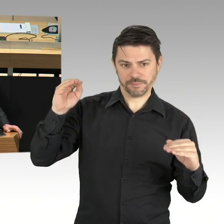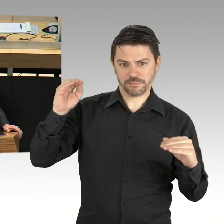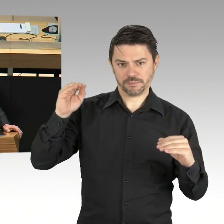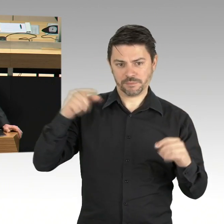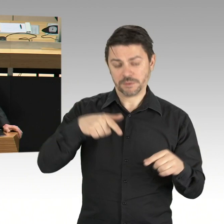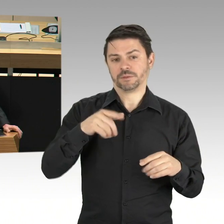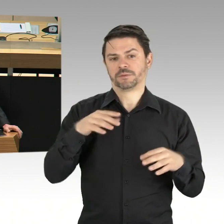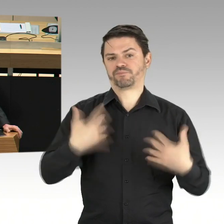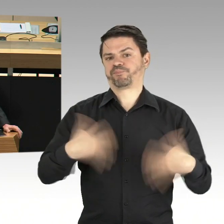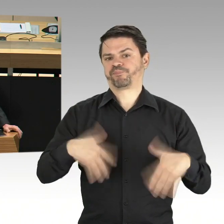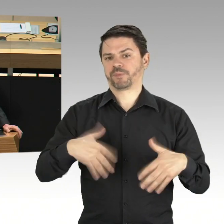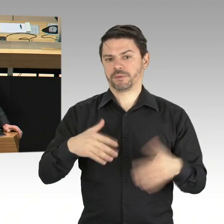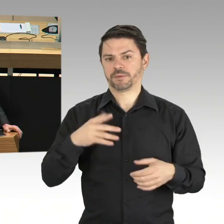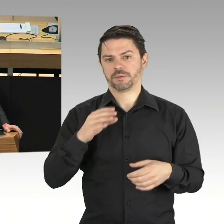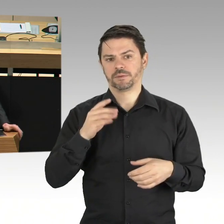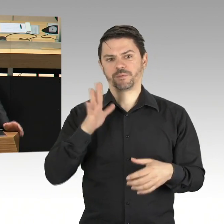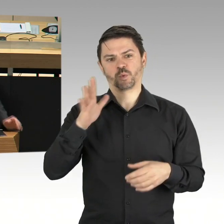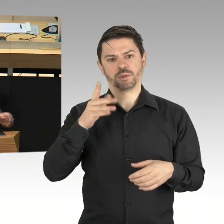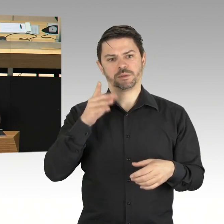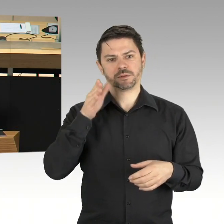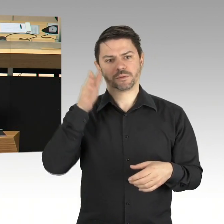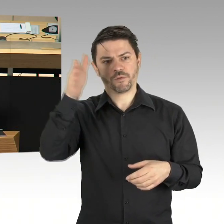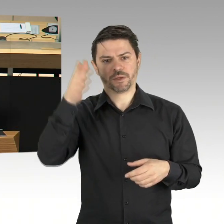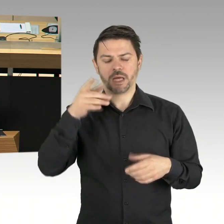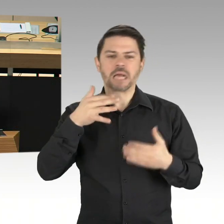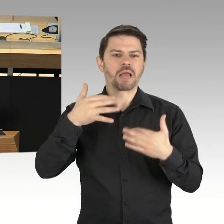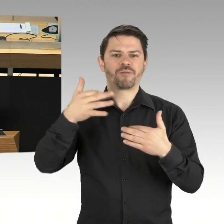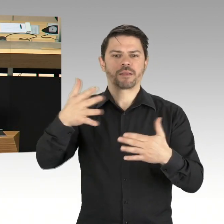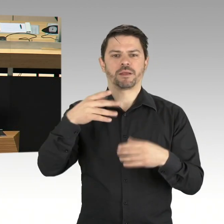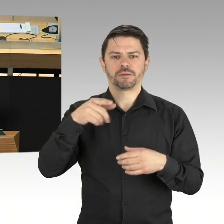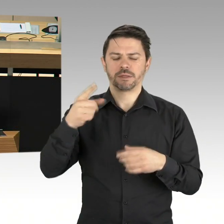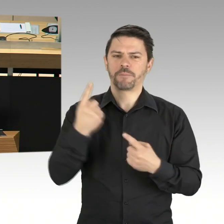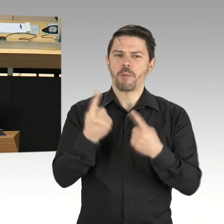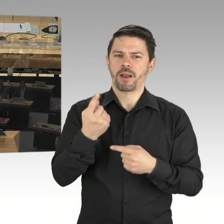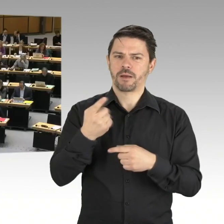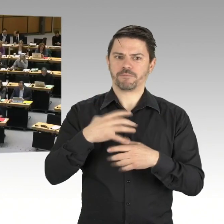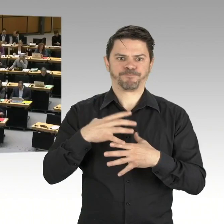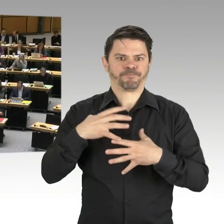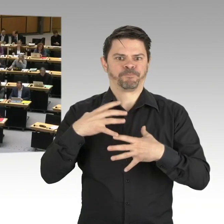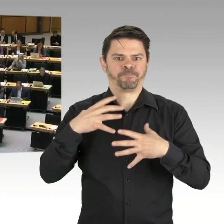dass diese Entwicklung auf den Immobilienmärkten insbesondere in den Metropolen hochgefährlich ist